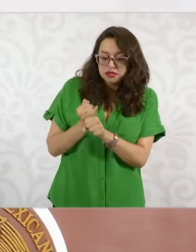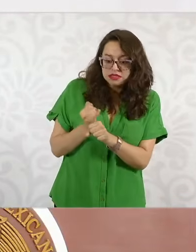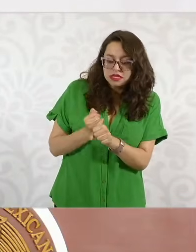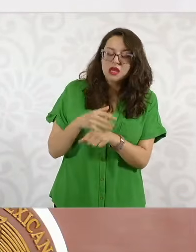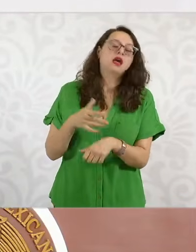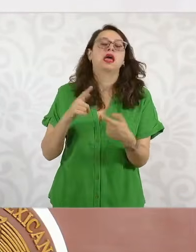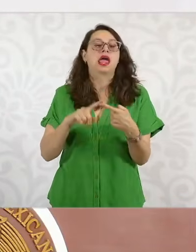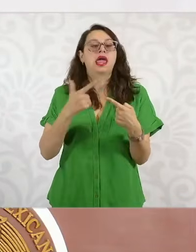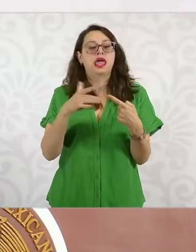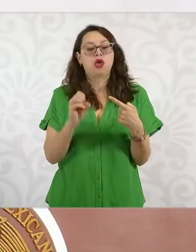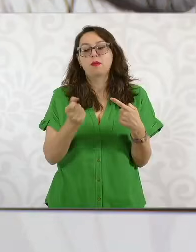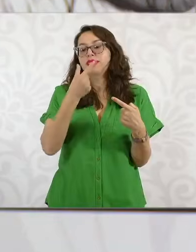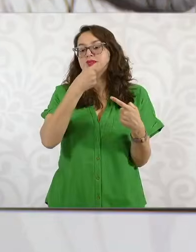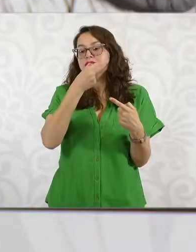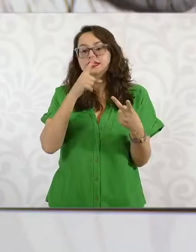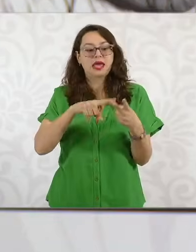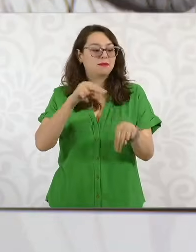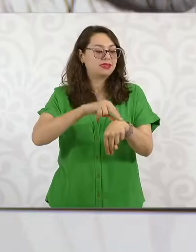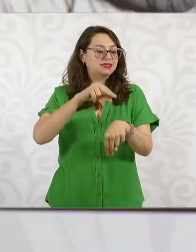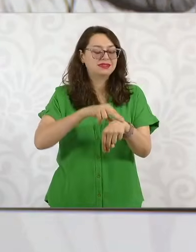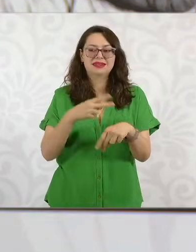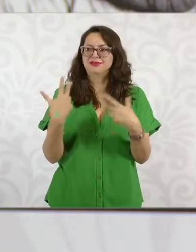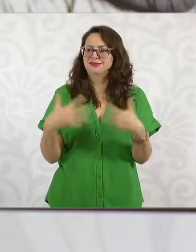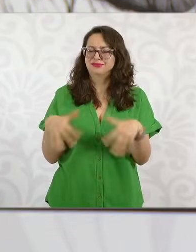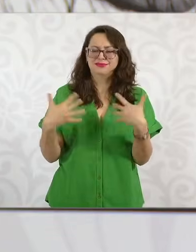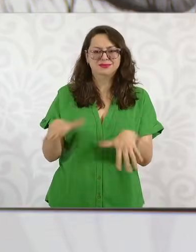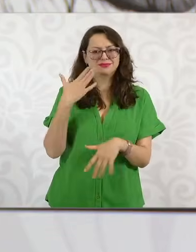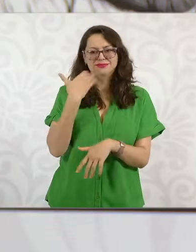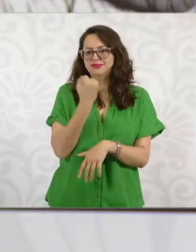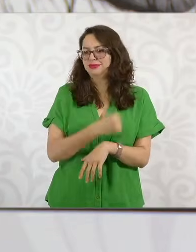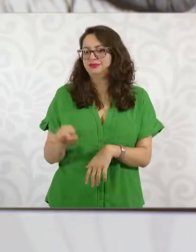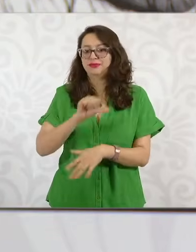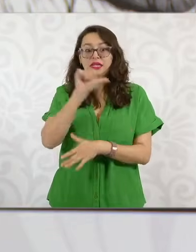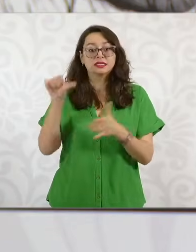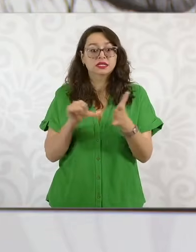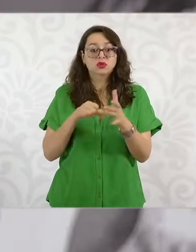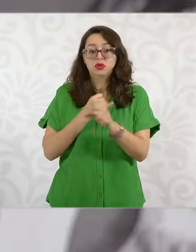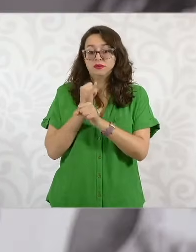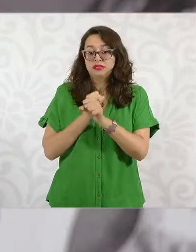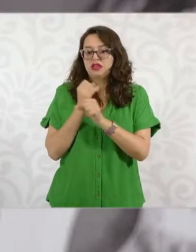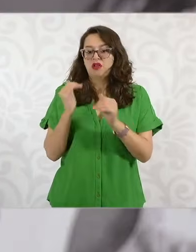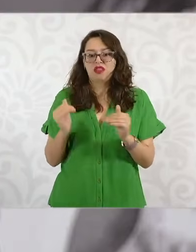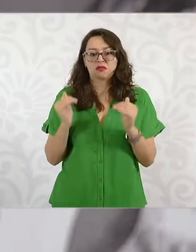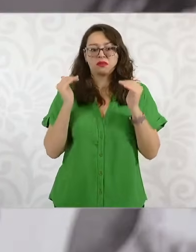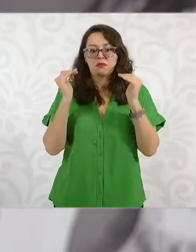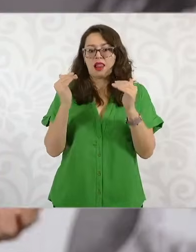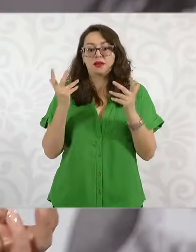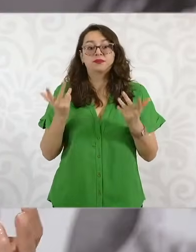en medicina muy importantes, centros de investigación de primer nivel, tanto en el IMS,